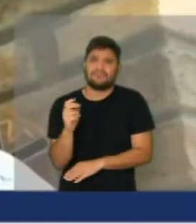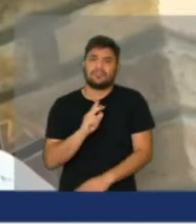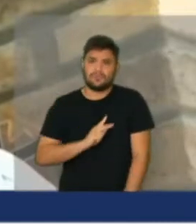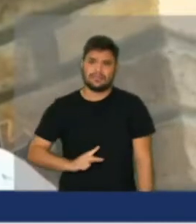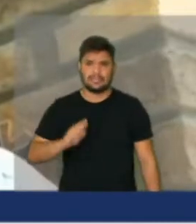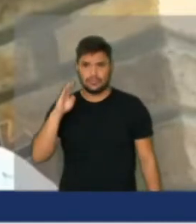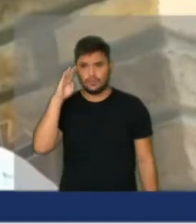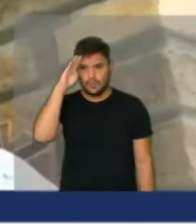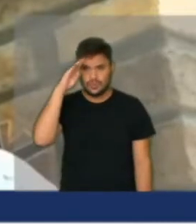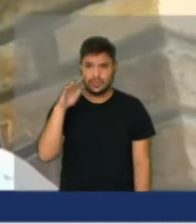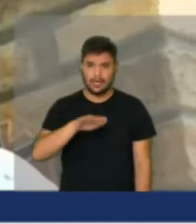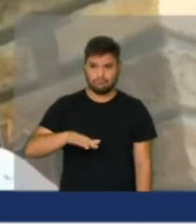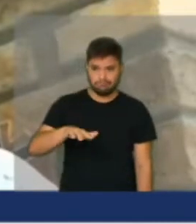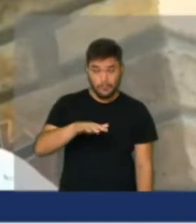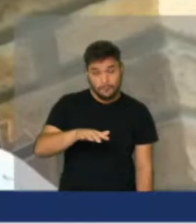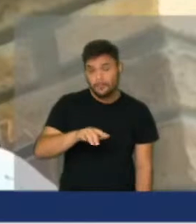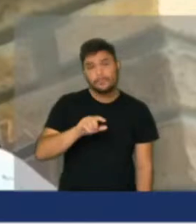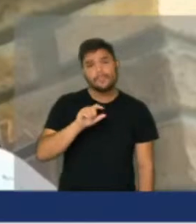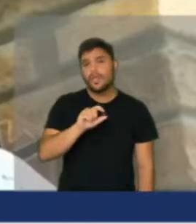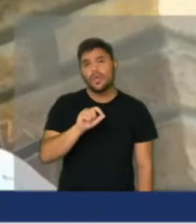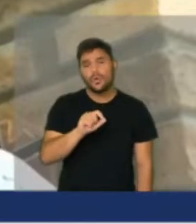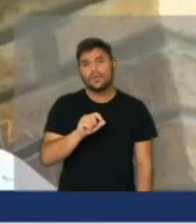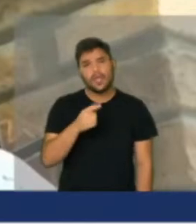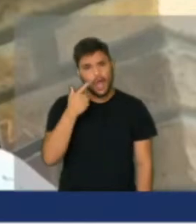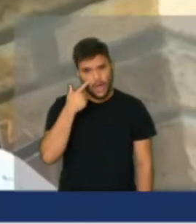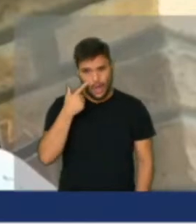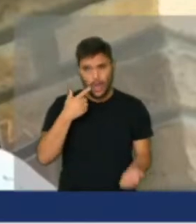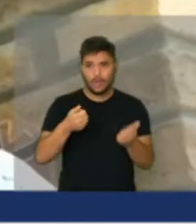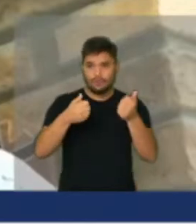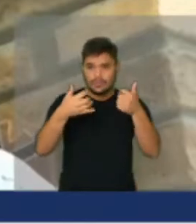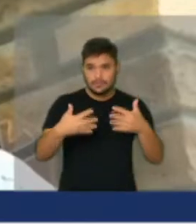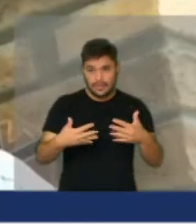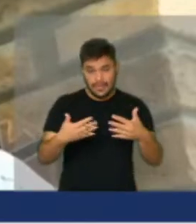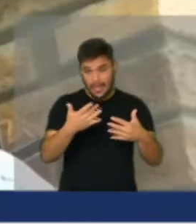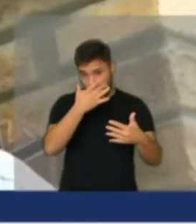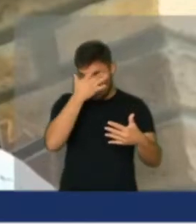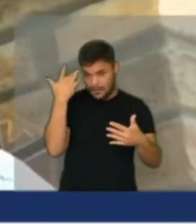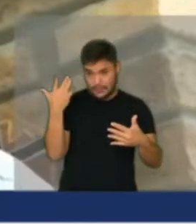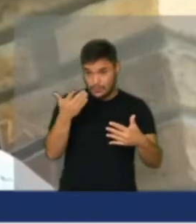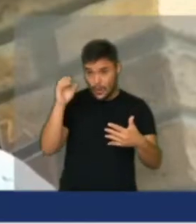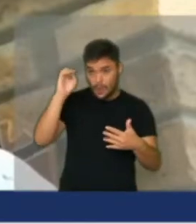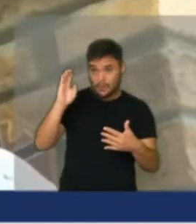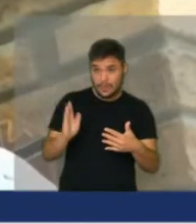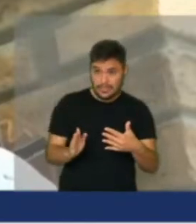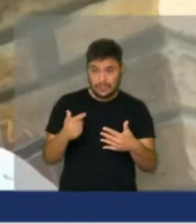GOVERNO BOLSONARO PARA QUE É QUE SERVEM SENHORAS E SENHORES BRASILEIROS E BRASILEIRAS, ESTAS EMPRESAS OFFSHORE EM